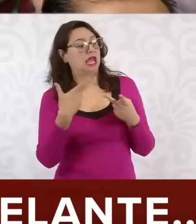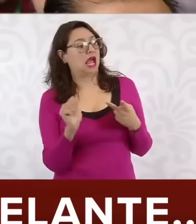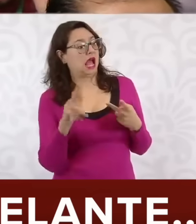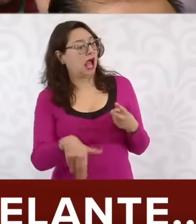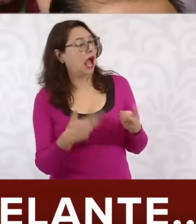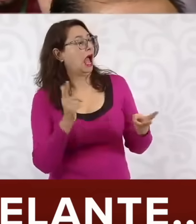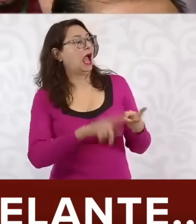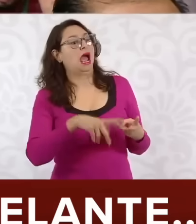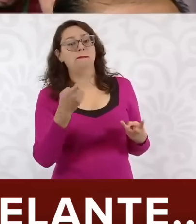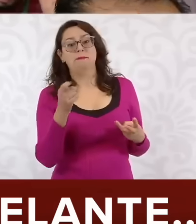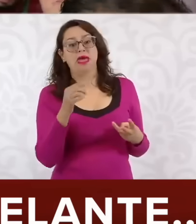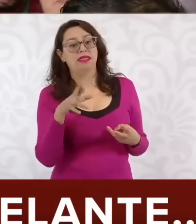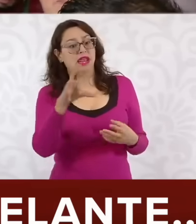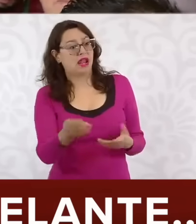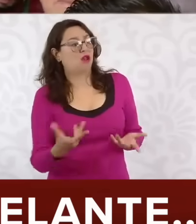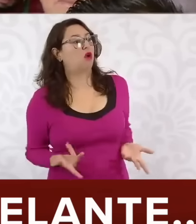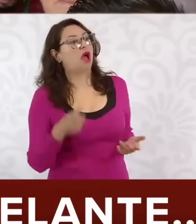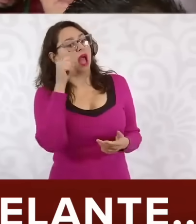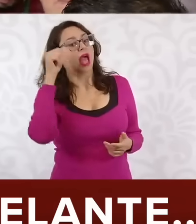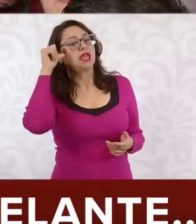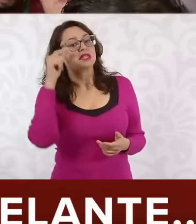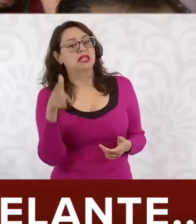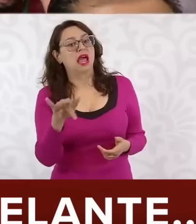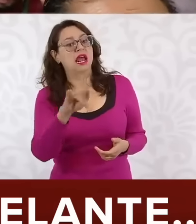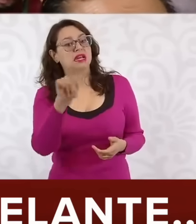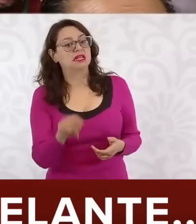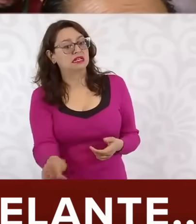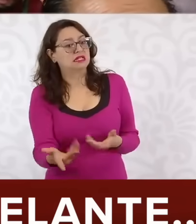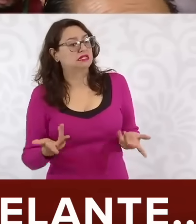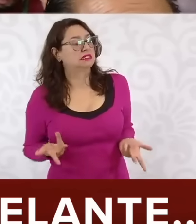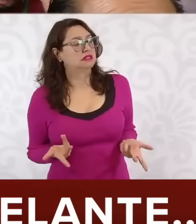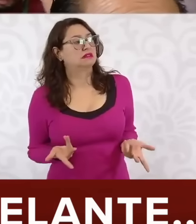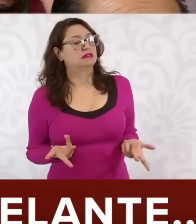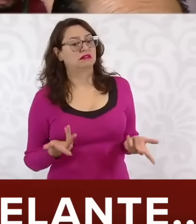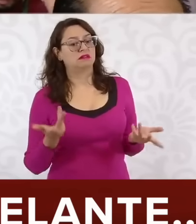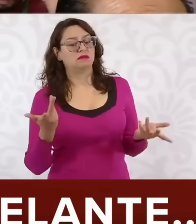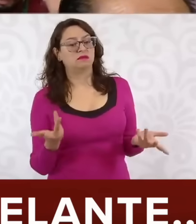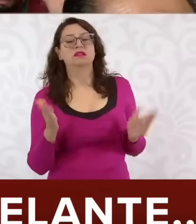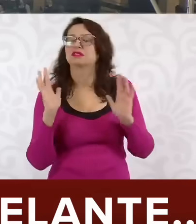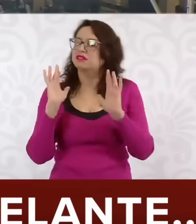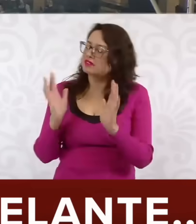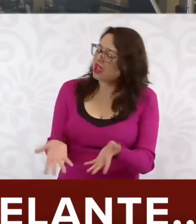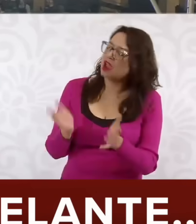a Pedro ayer. Ayer se la dio Alis que porque estaba de visita, nunca viene y es parte, o sea,